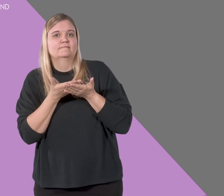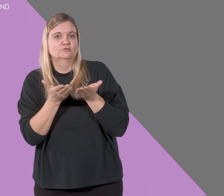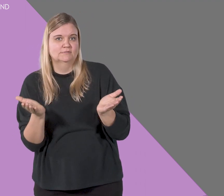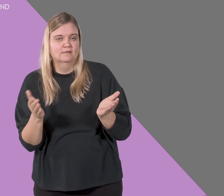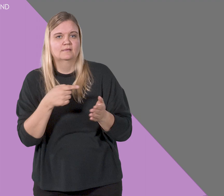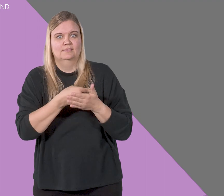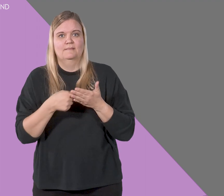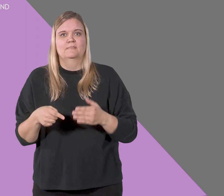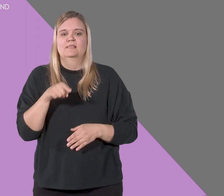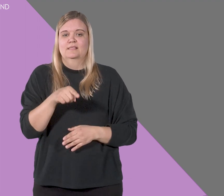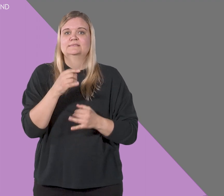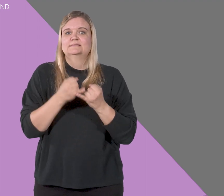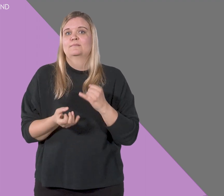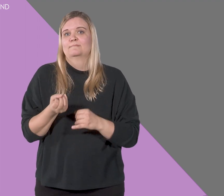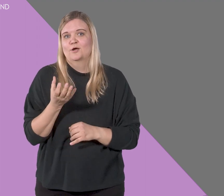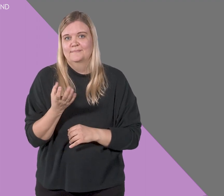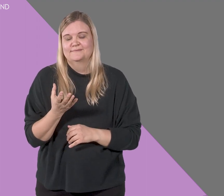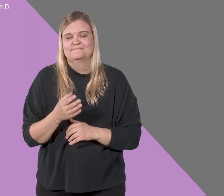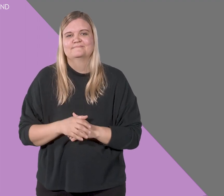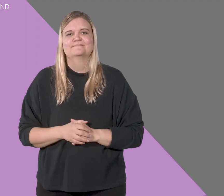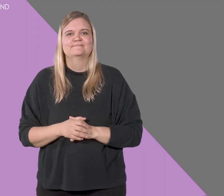av teaterföreställningen Den sista blomman.